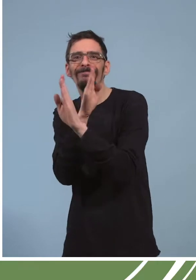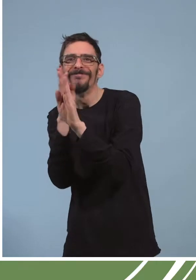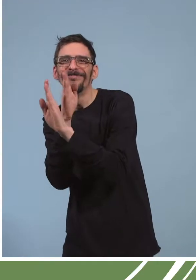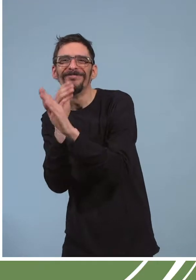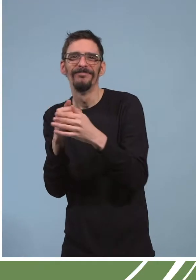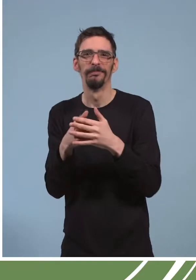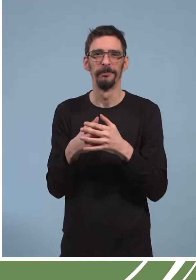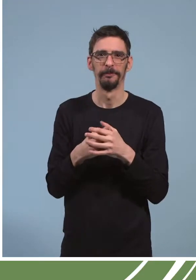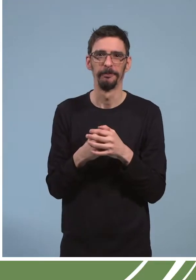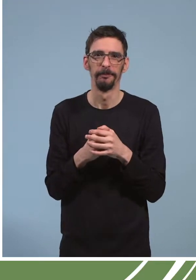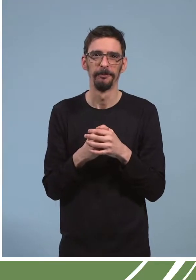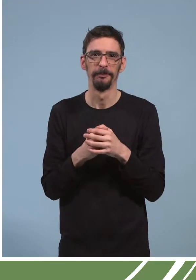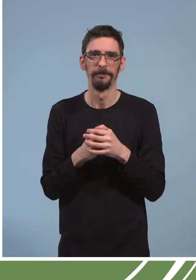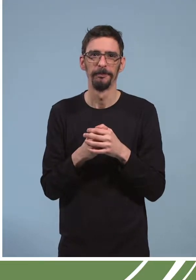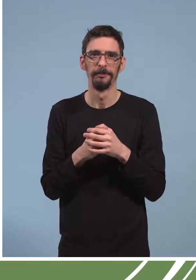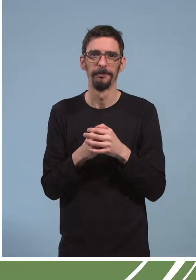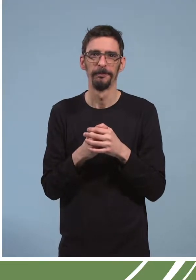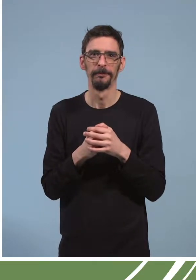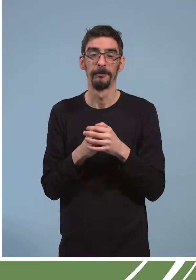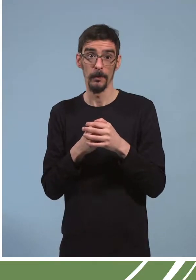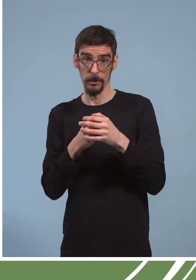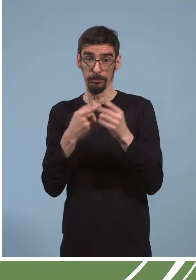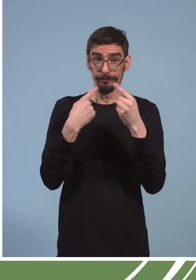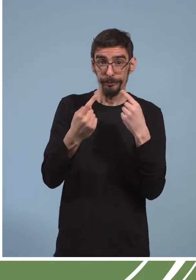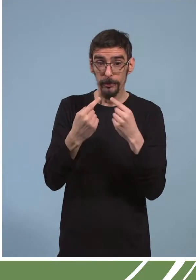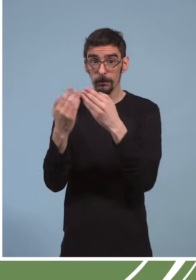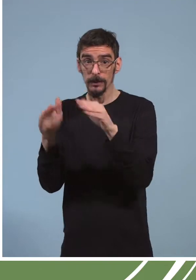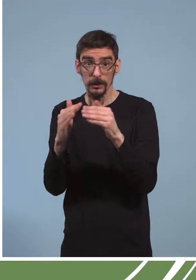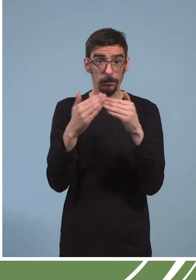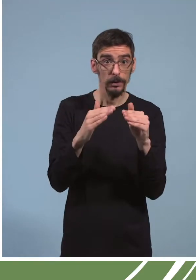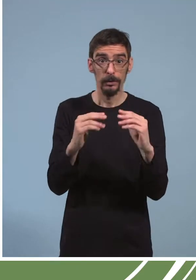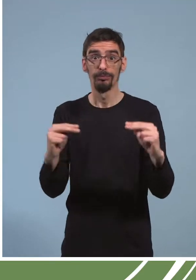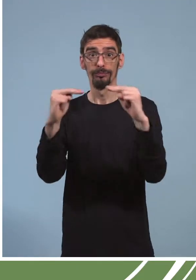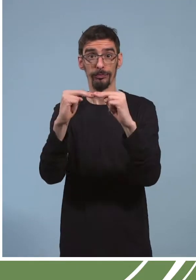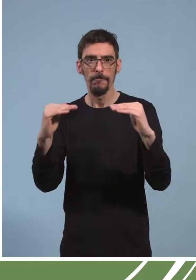ein zugeteiltes Vokabular an Codewörtern benutzen. Am Ende verbinden sie die Brückenteile